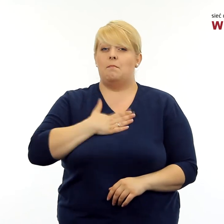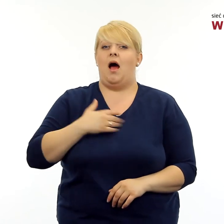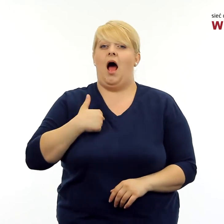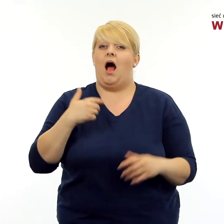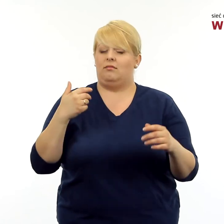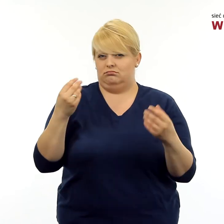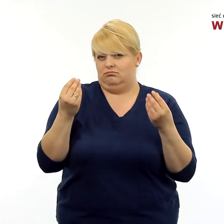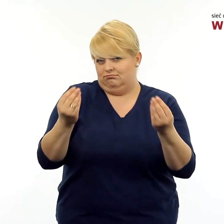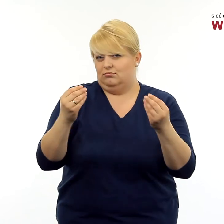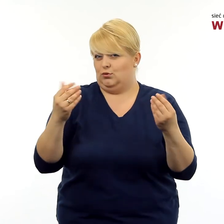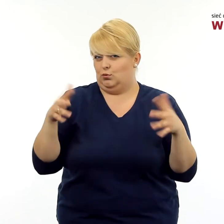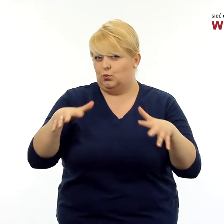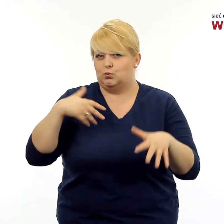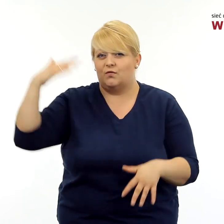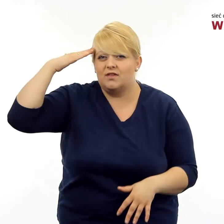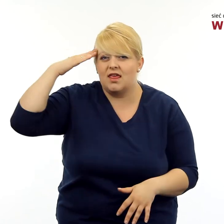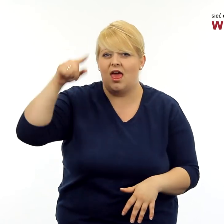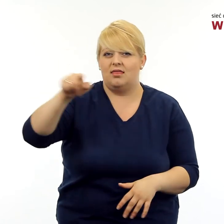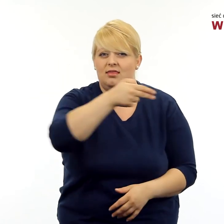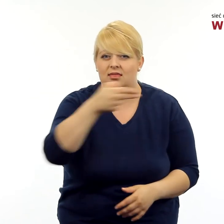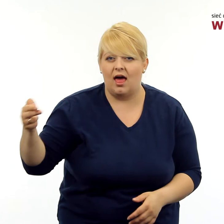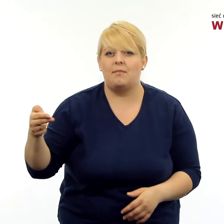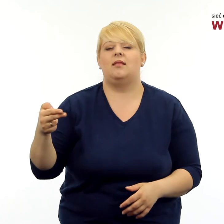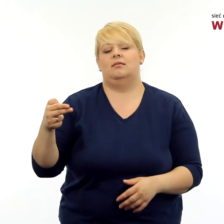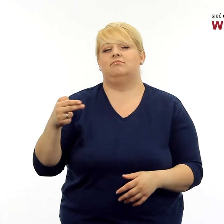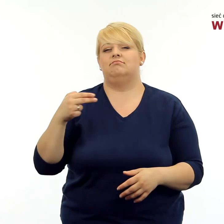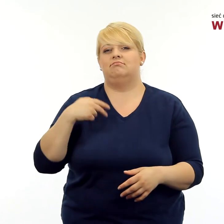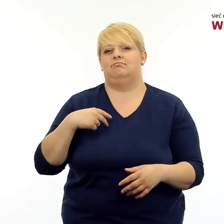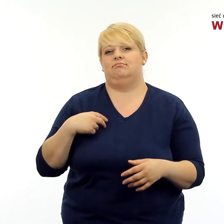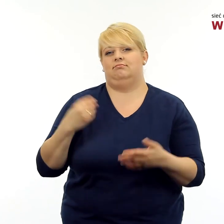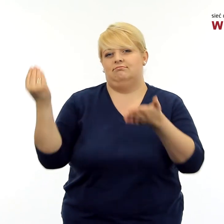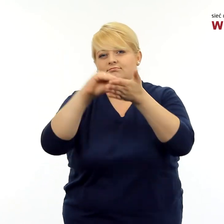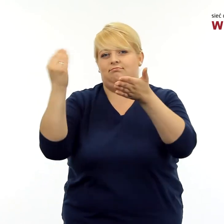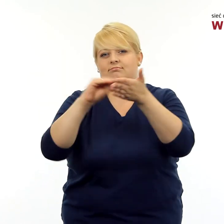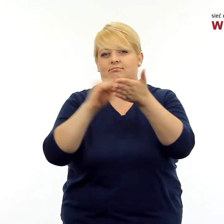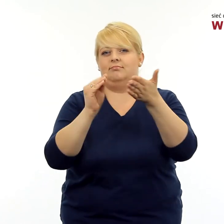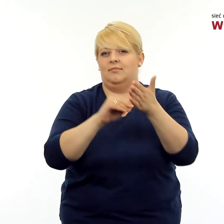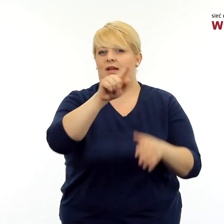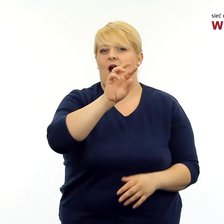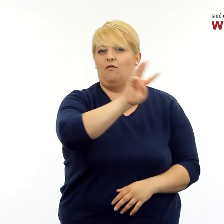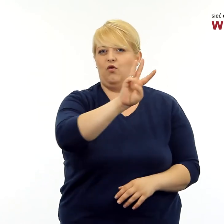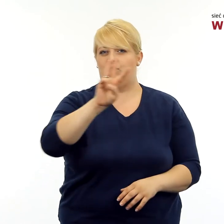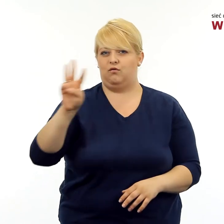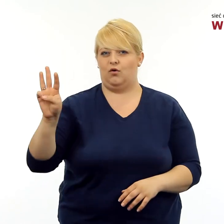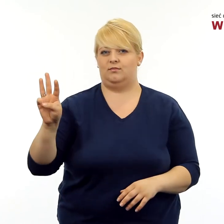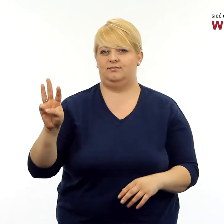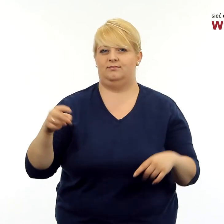Naszą wyjątkową wiedzę na ten temat zebraliśmy na portalu: